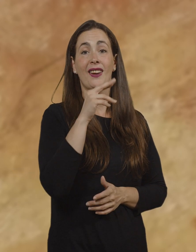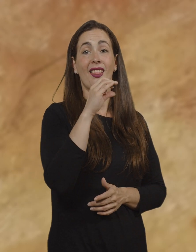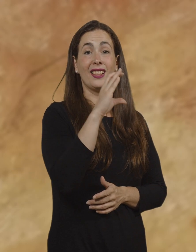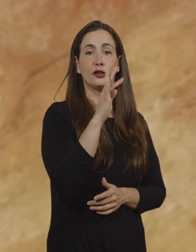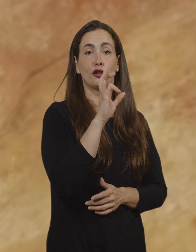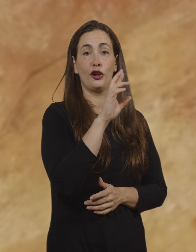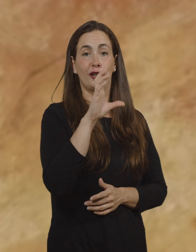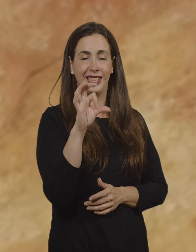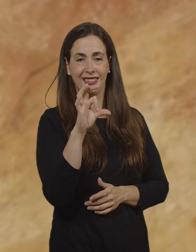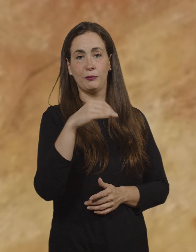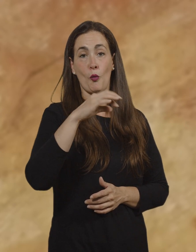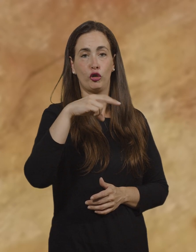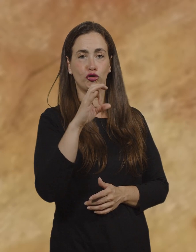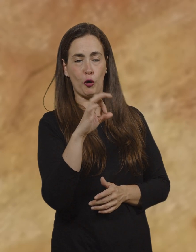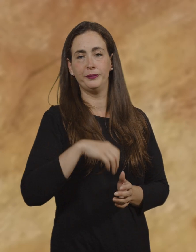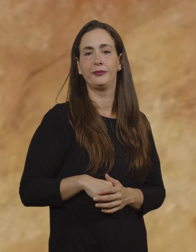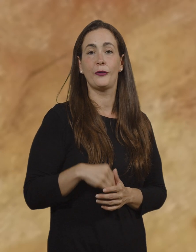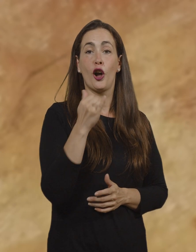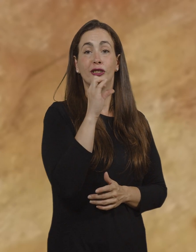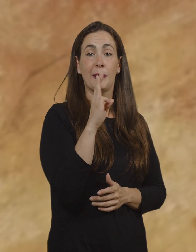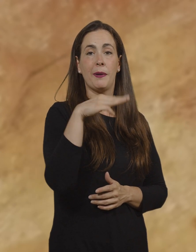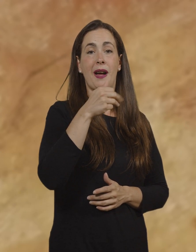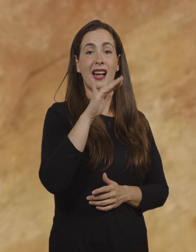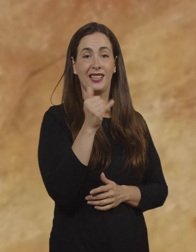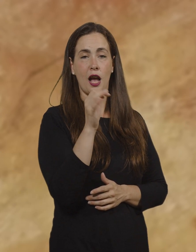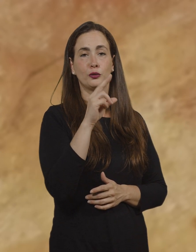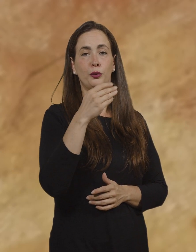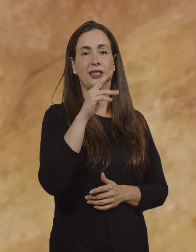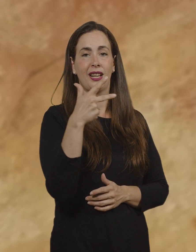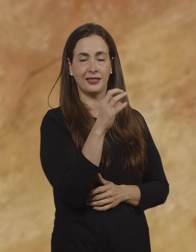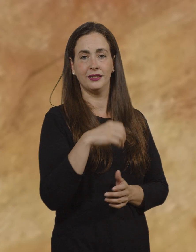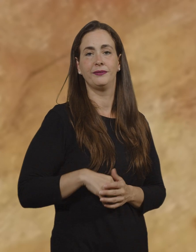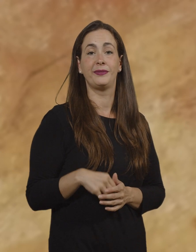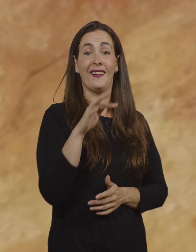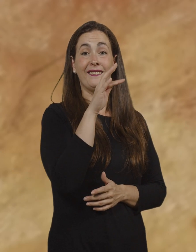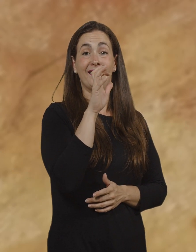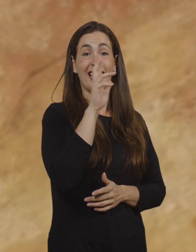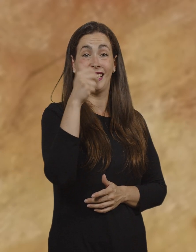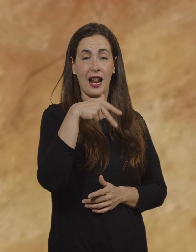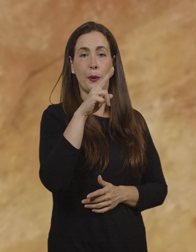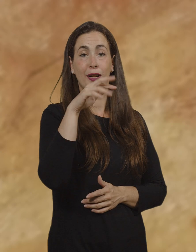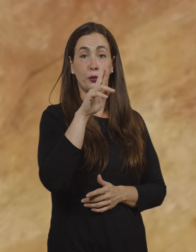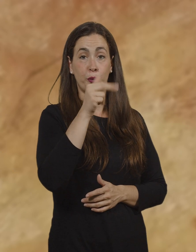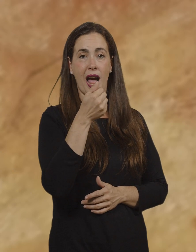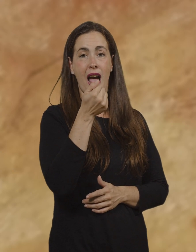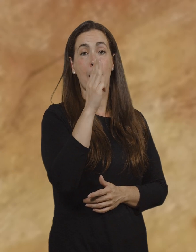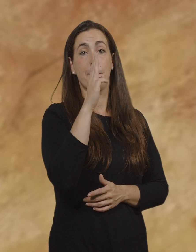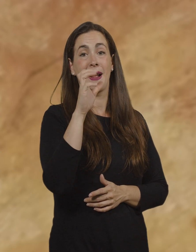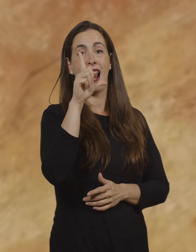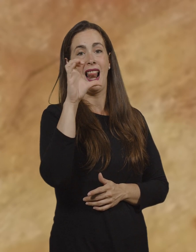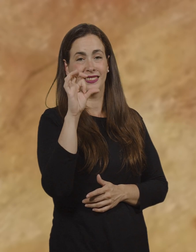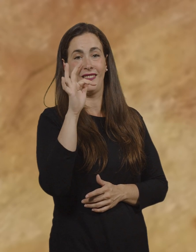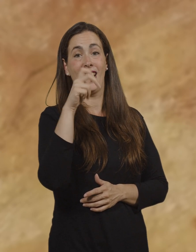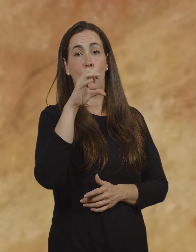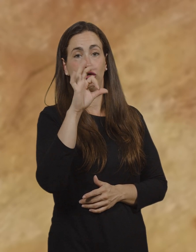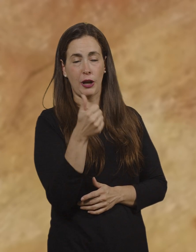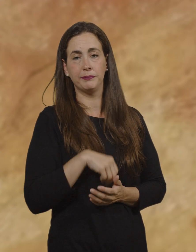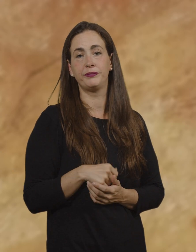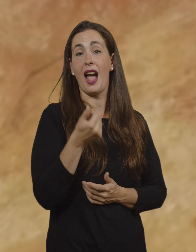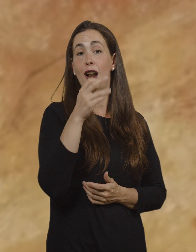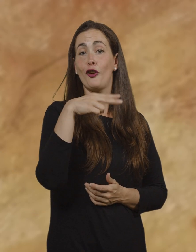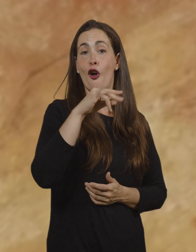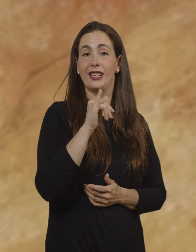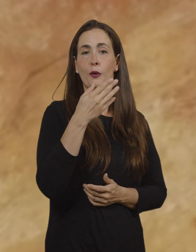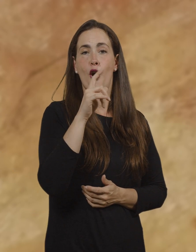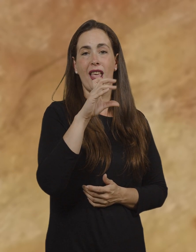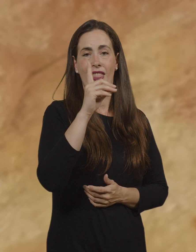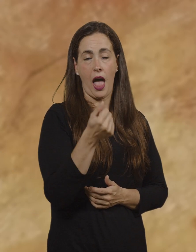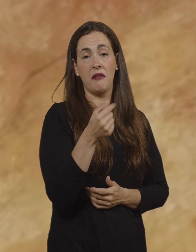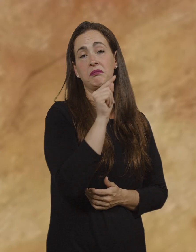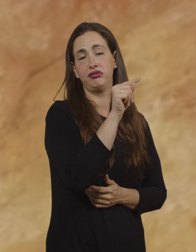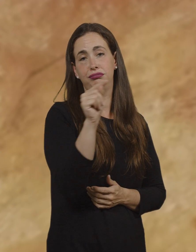Francesc Torres Monsó, Josep Maria Subirachs, Ferran Ventura, Apel·les Fenosa, Antoni Boleda…